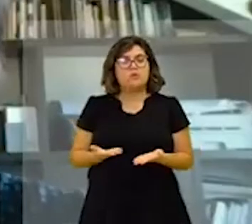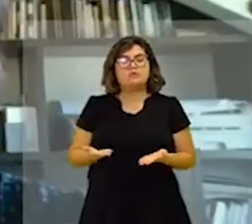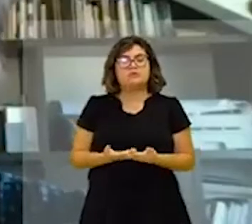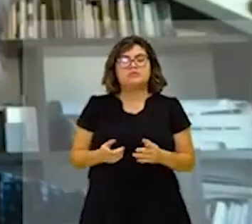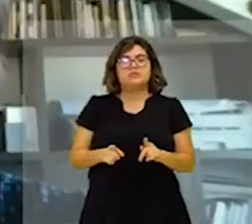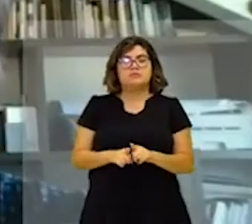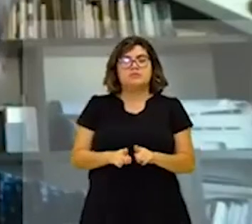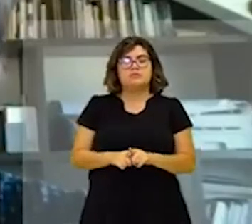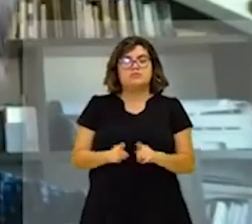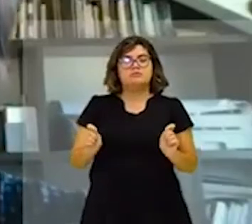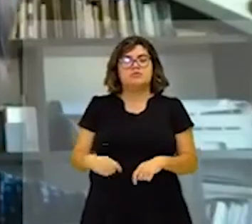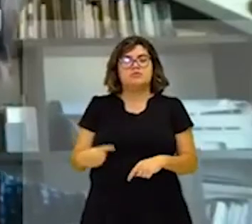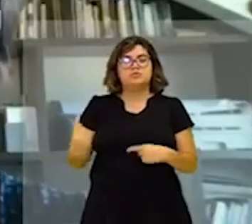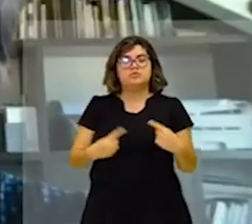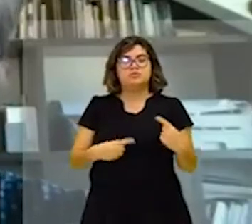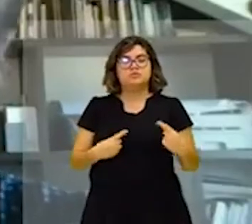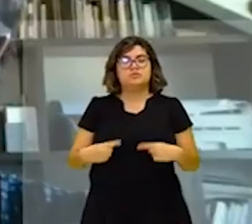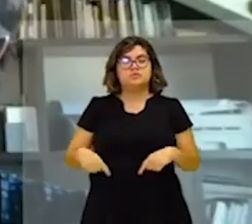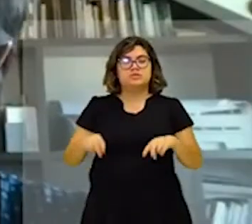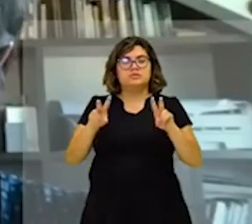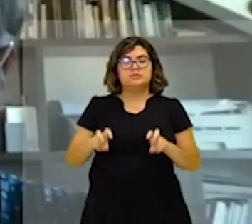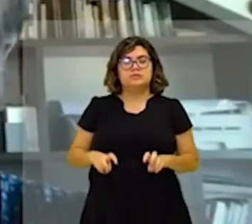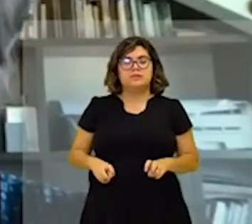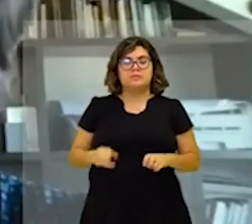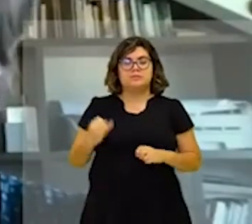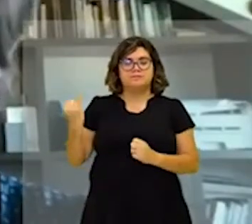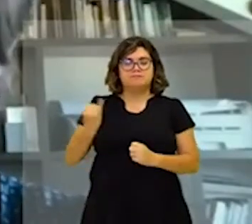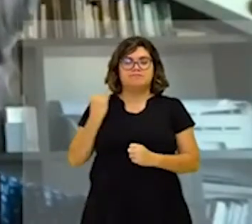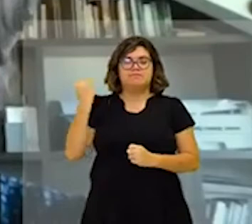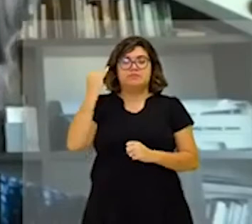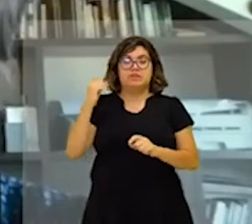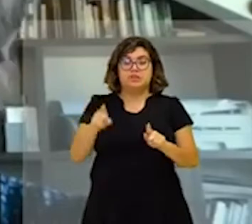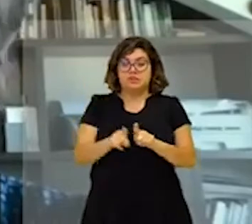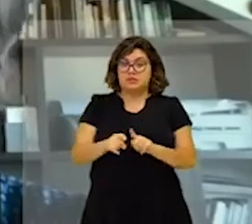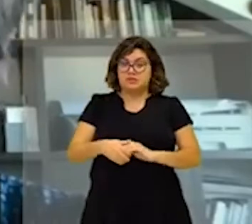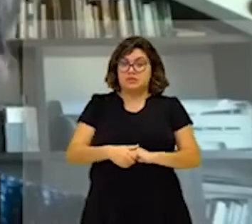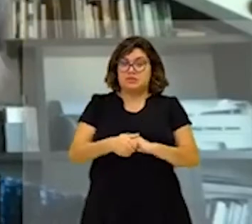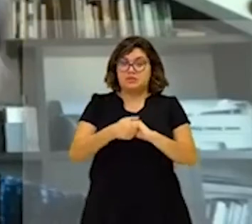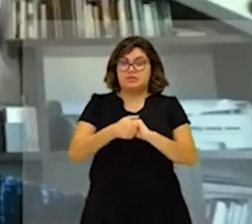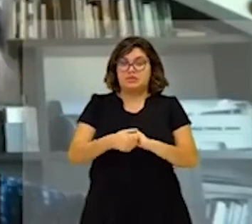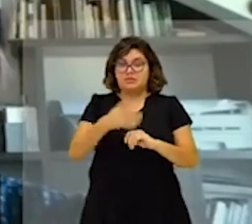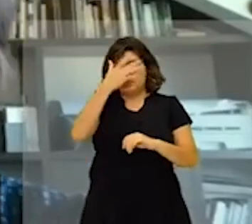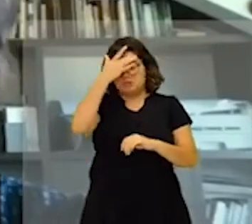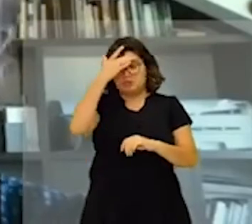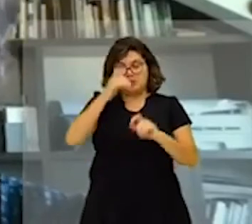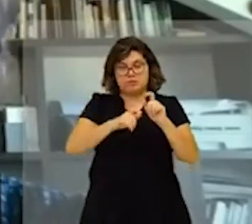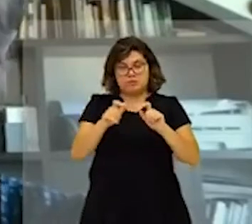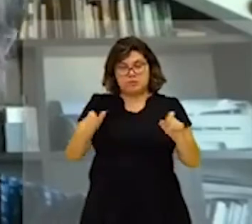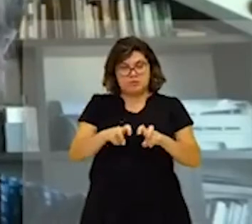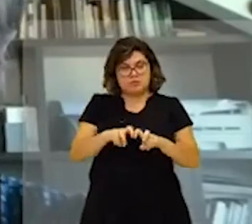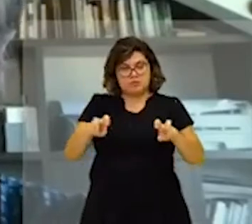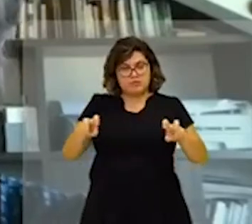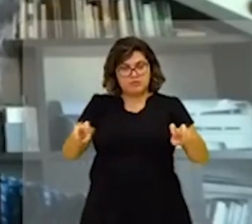discutir este tema tão caro também comprimento assim membro da mesa é a minha criadora da